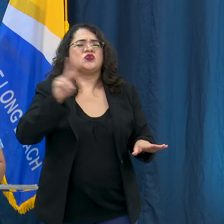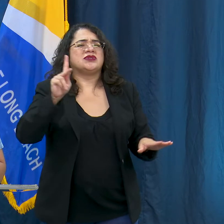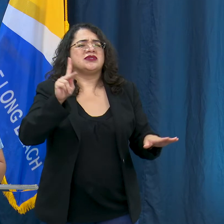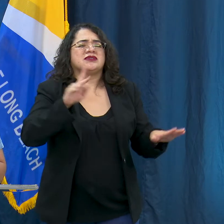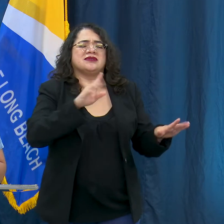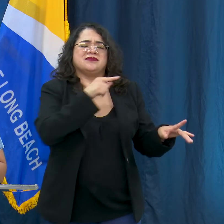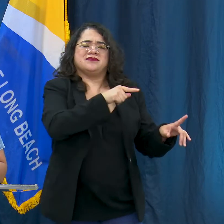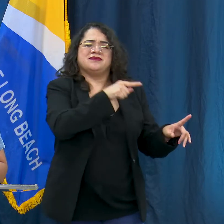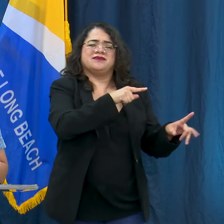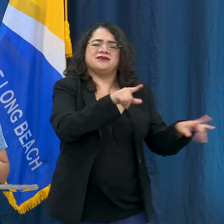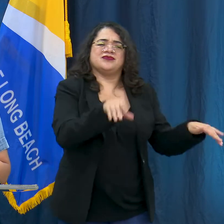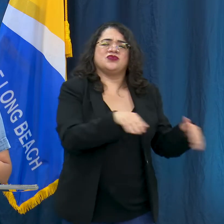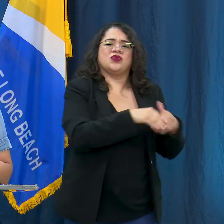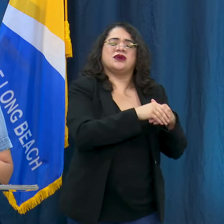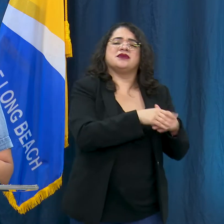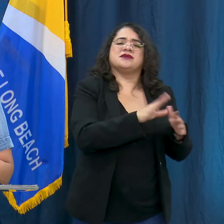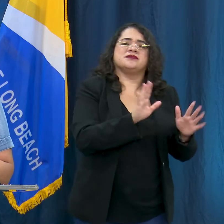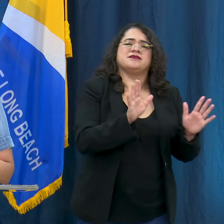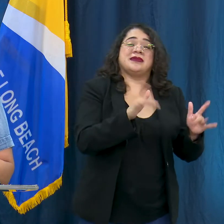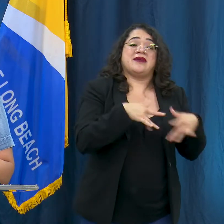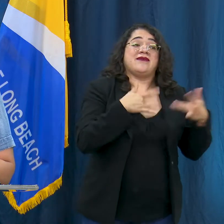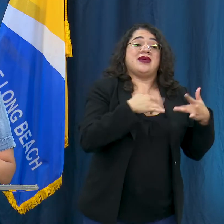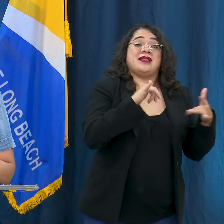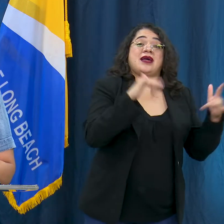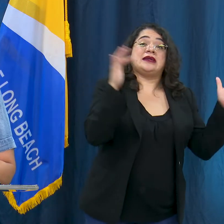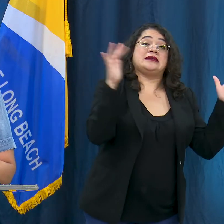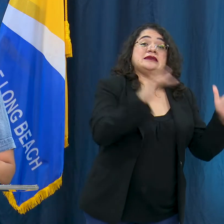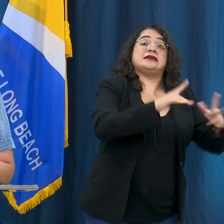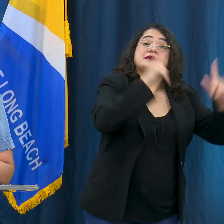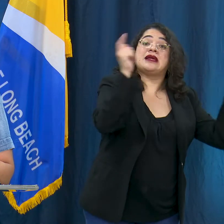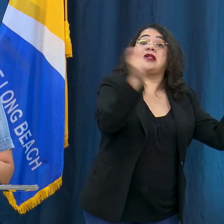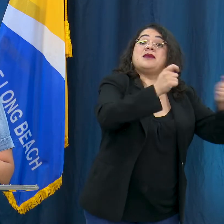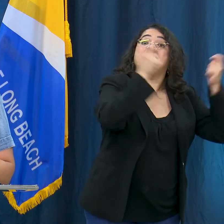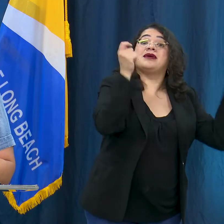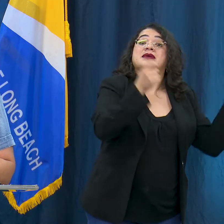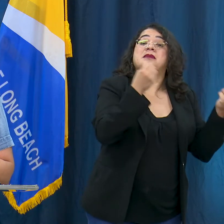eventos grandes como las bolas celebración 'as con muchas personas Long